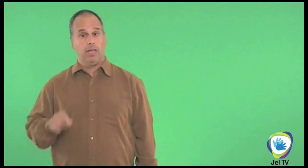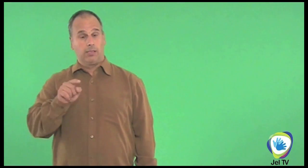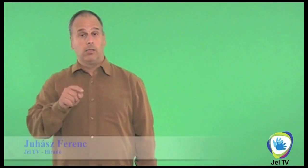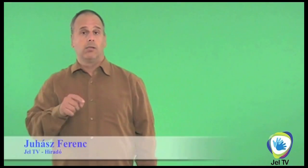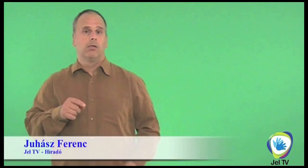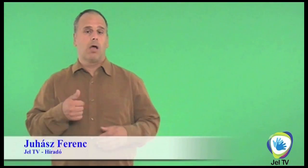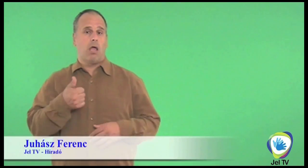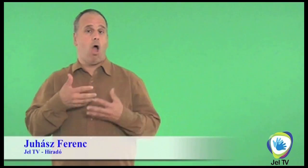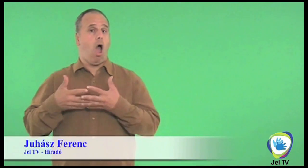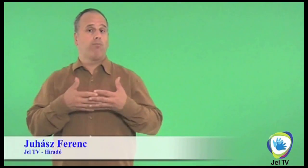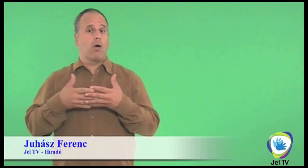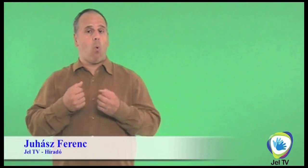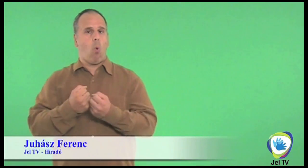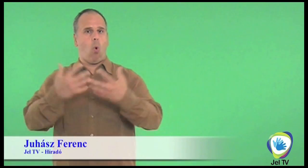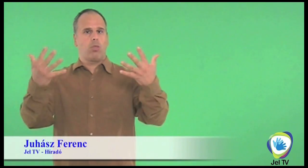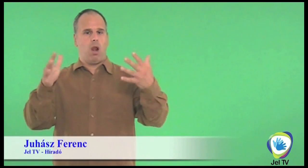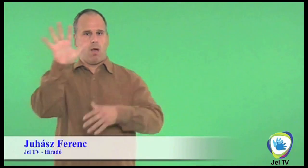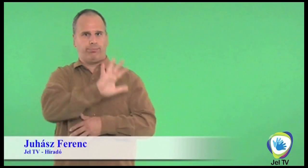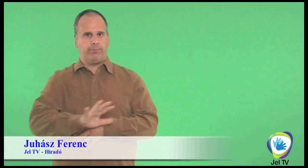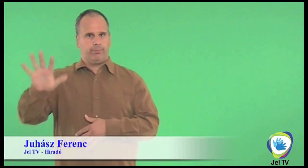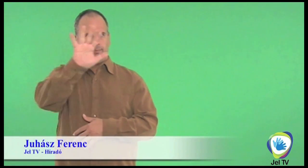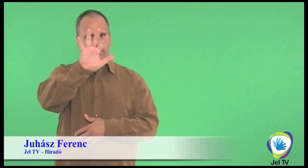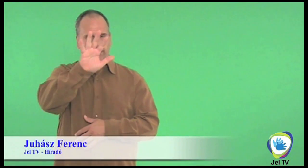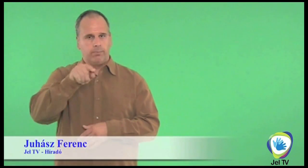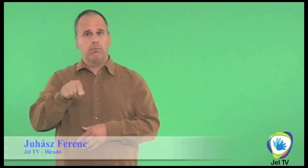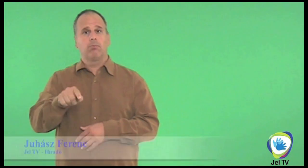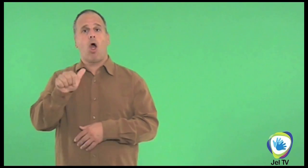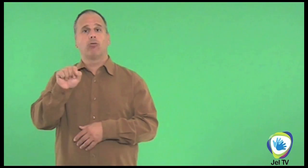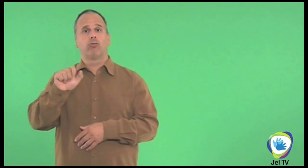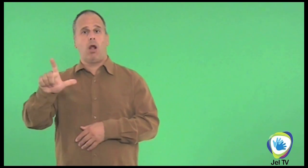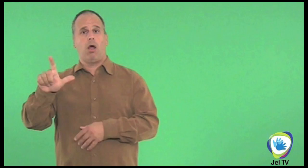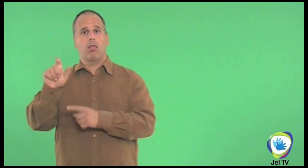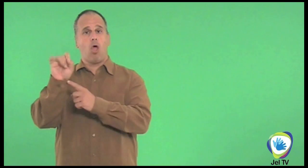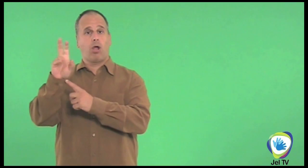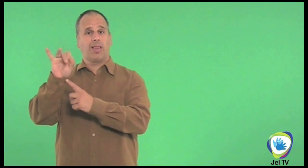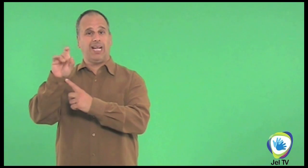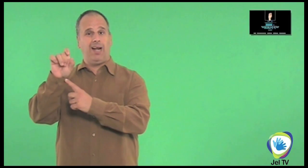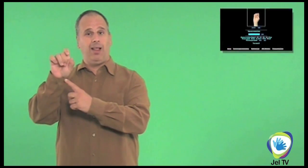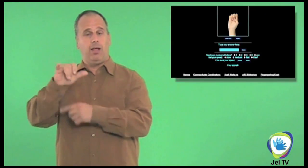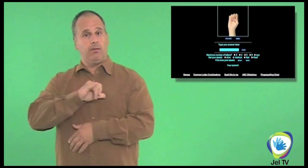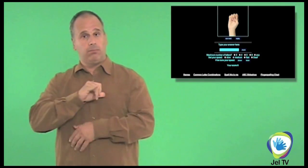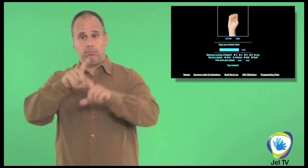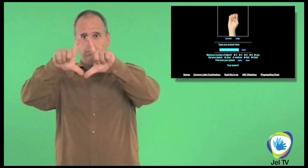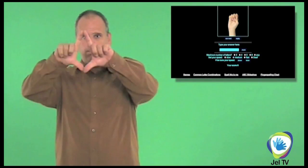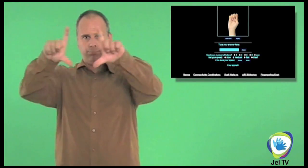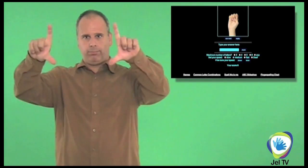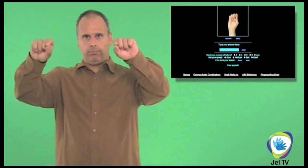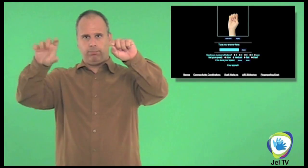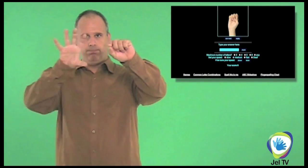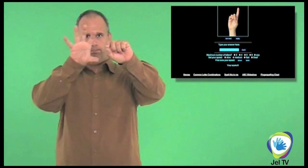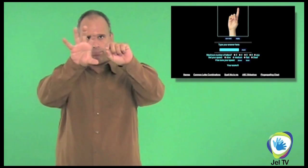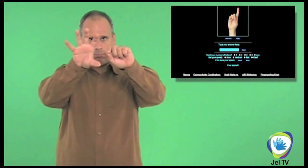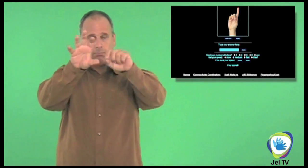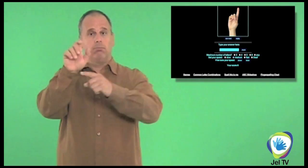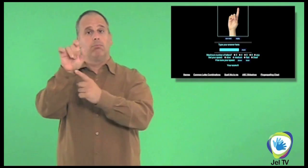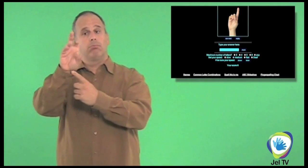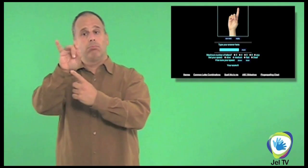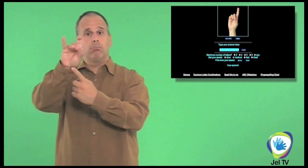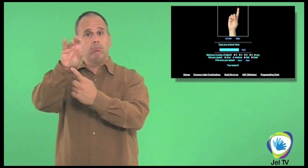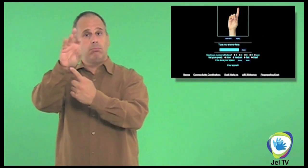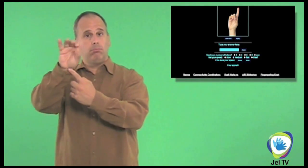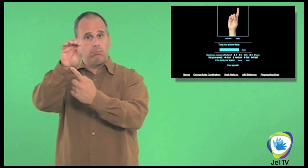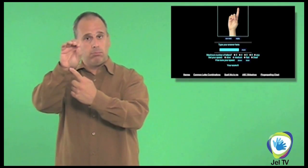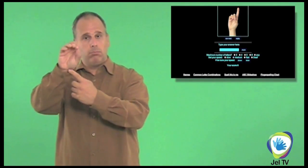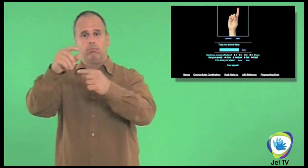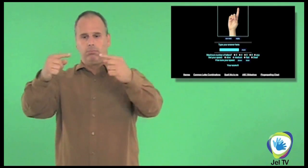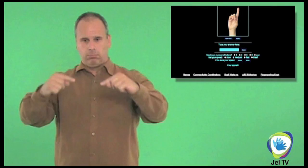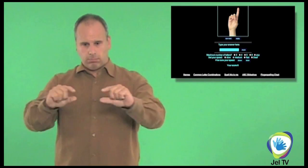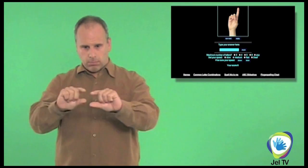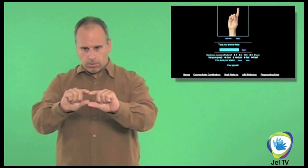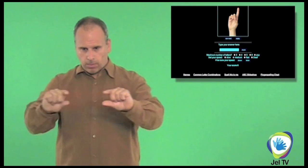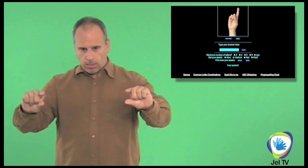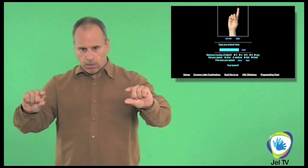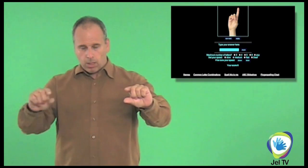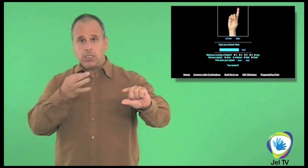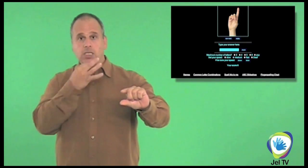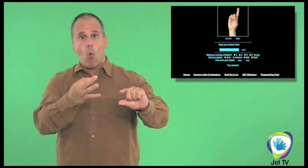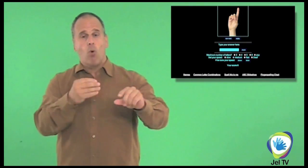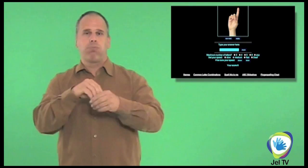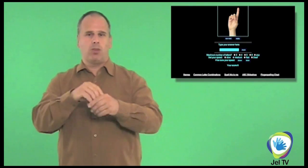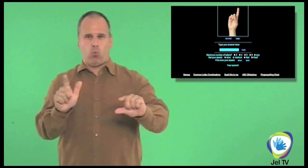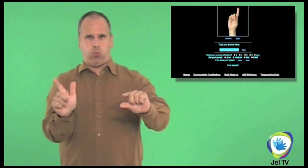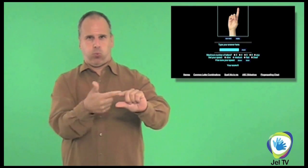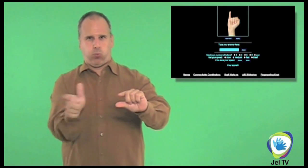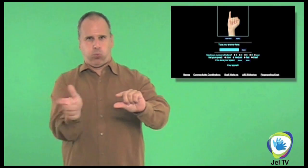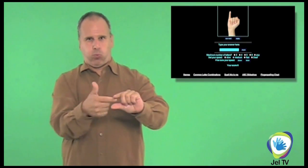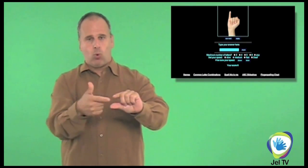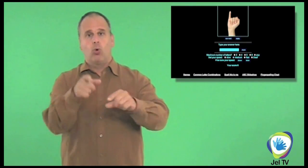Egy amerikai honlap ASL daktil érdekessége az, hogy a daktil kézjelek jelennek meg egy ablakban. Alatta van egy üres mezõ.